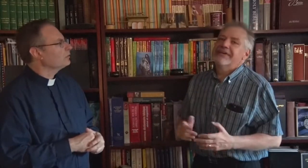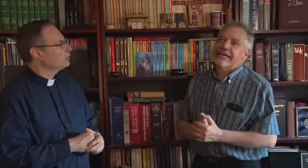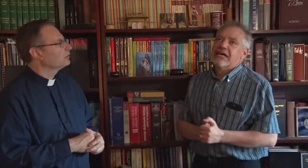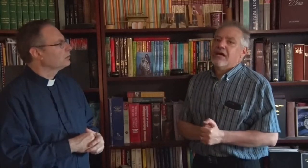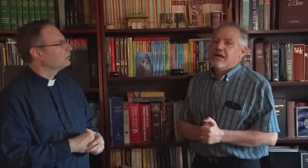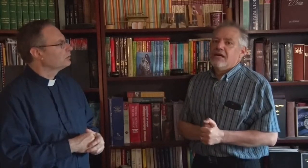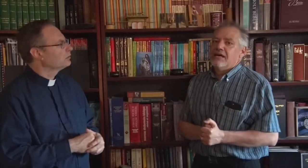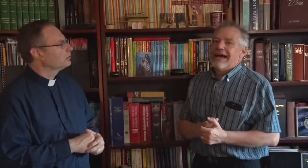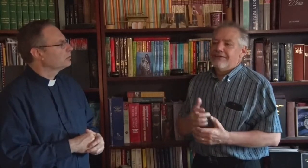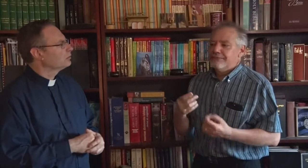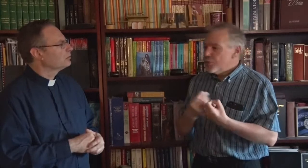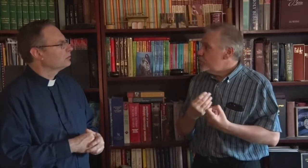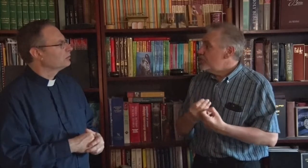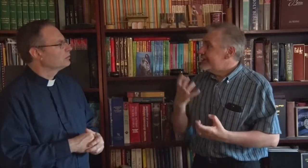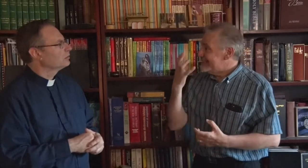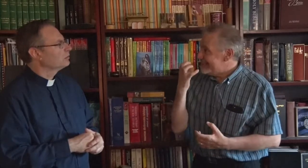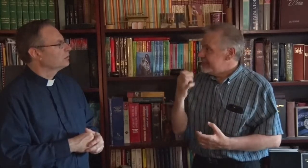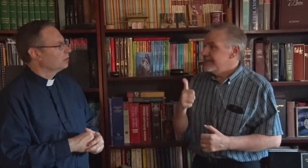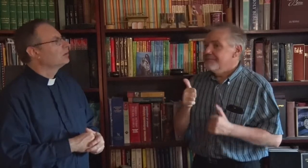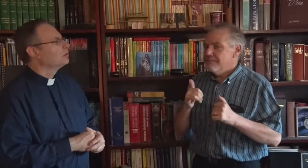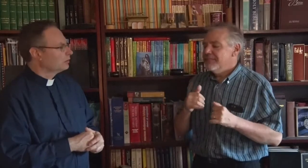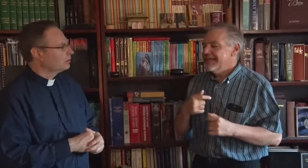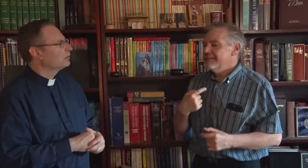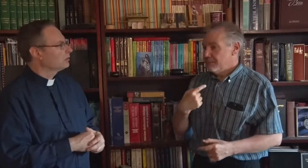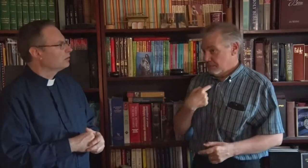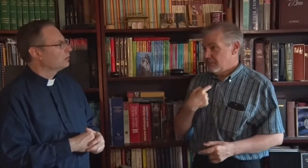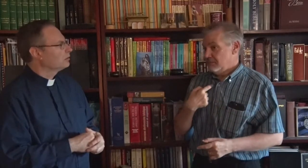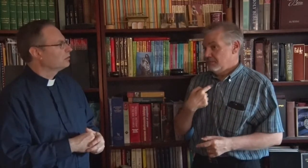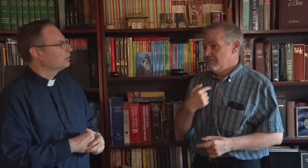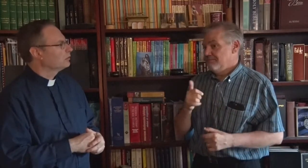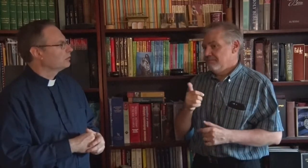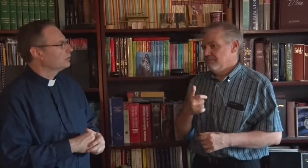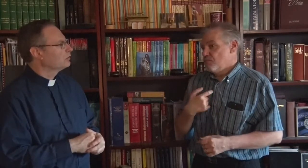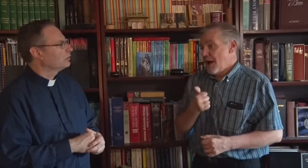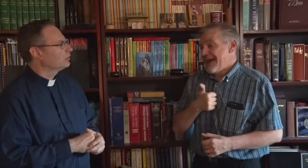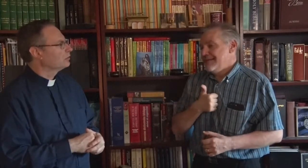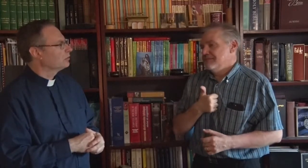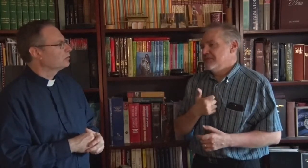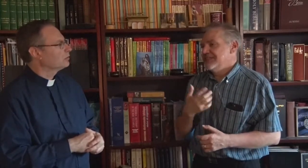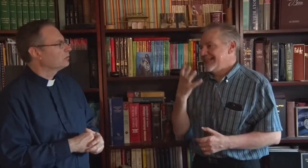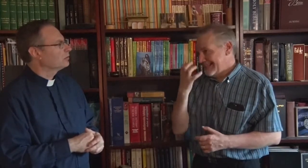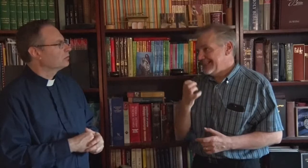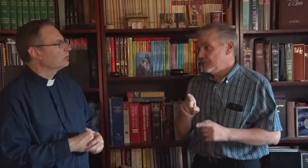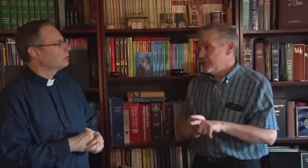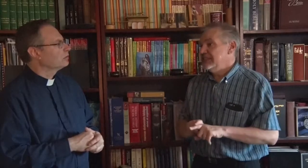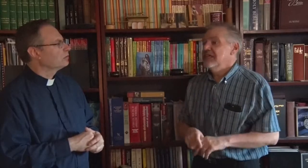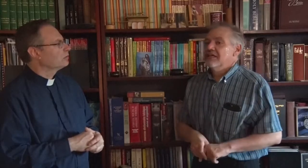mais avait beaucoup de tristesse et… moi-mème j’étais triste aussi.